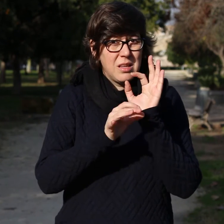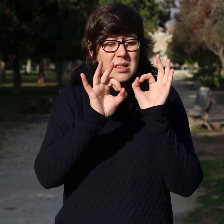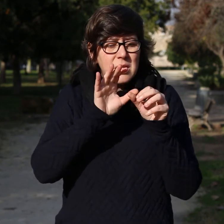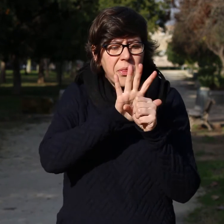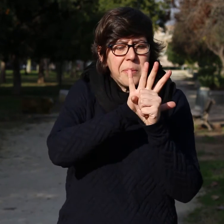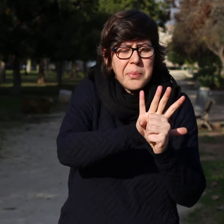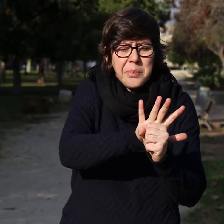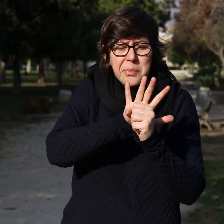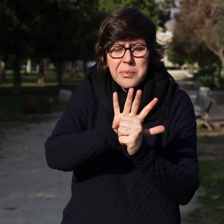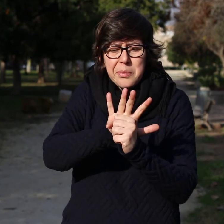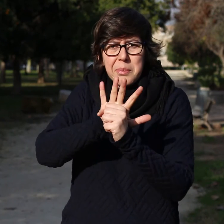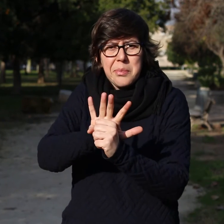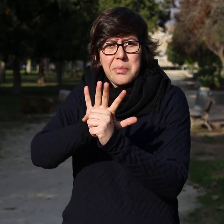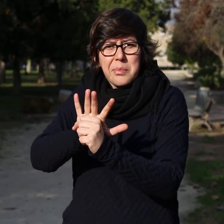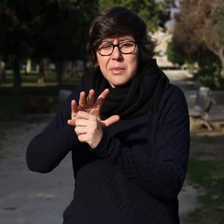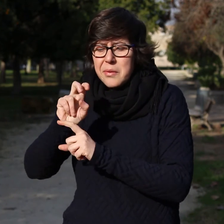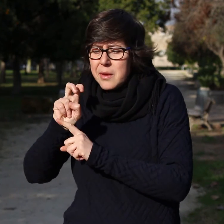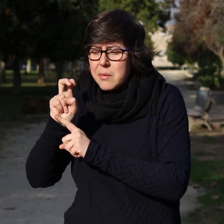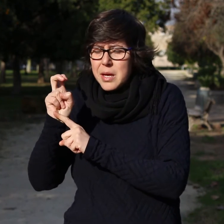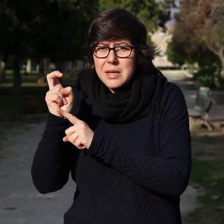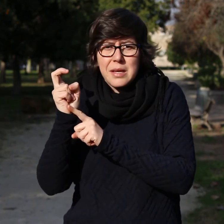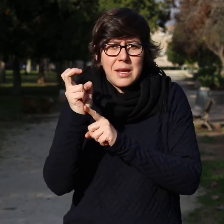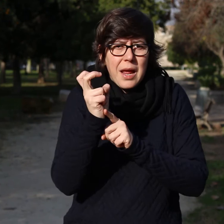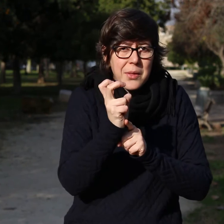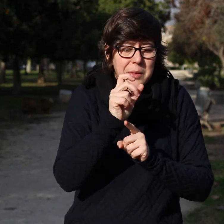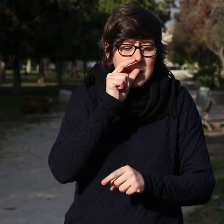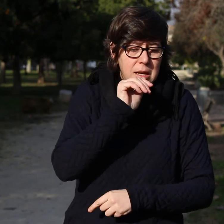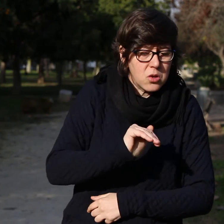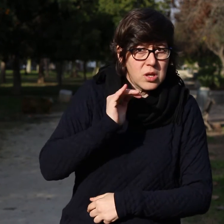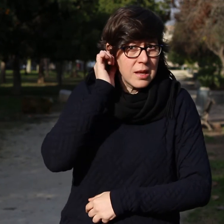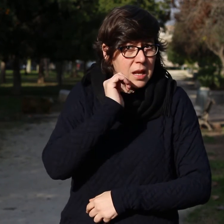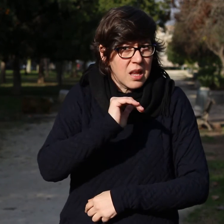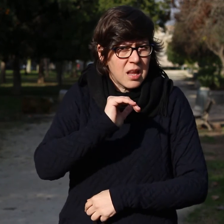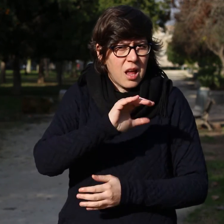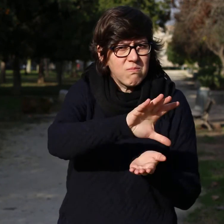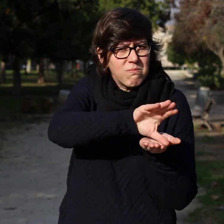es la derogación de la LOMCE, ya que es una ley que segrega a los niños y a las